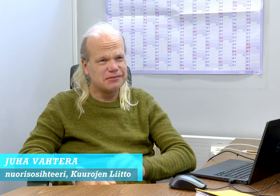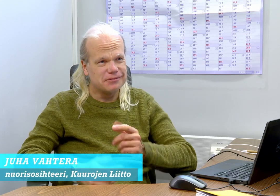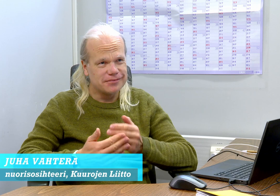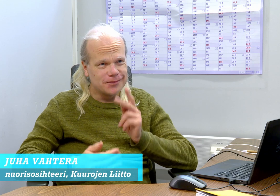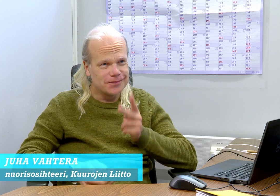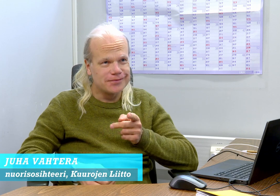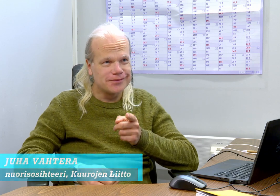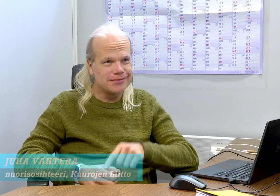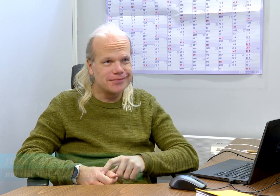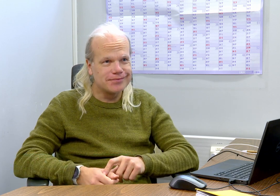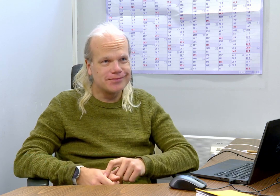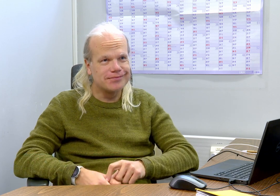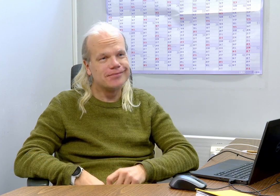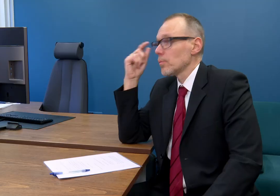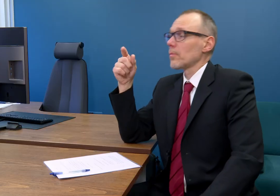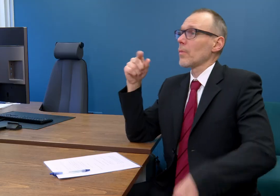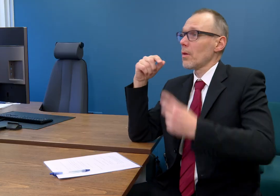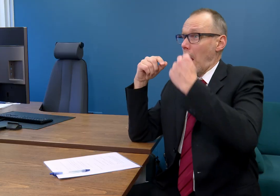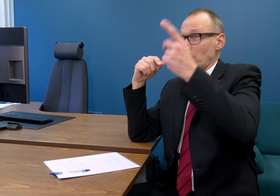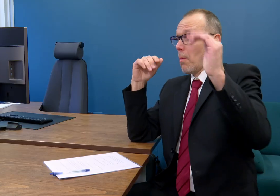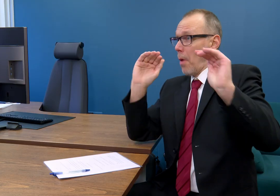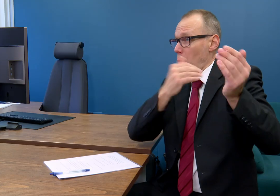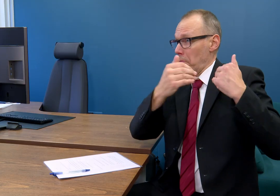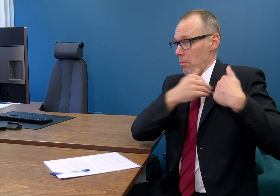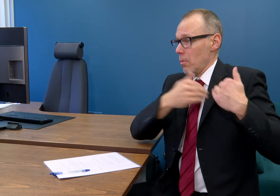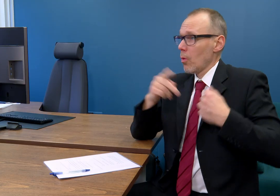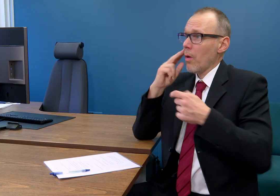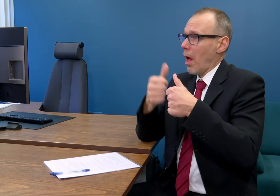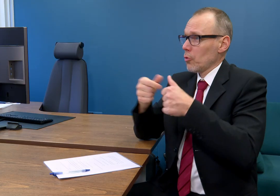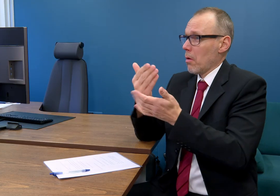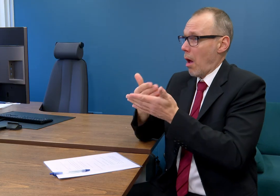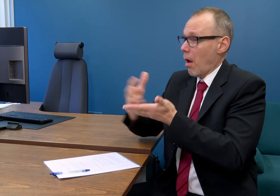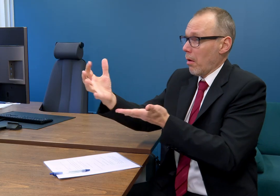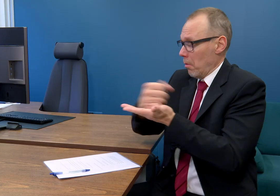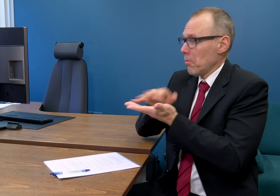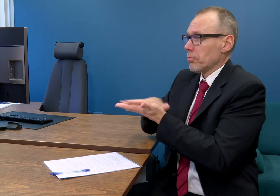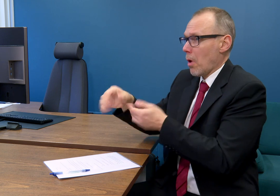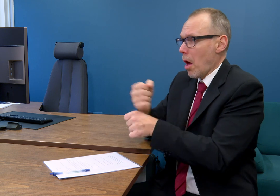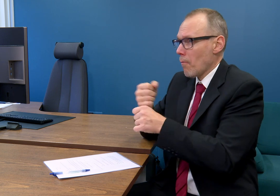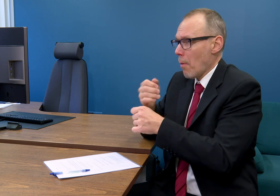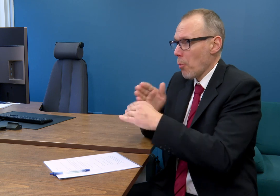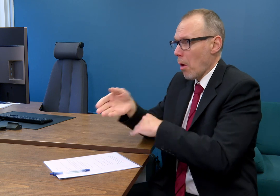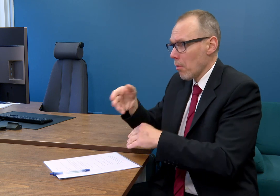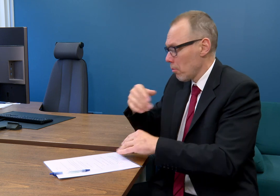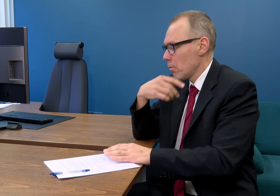Ai miten niin? Siihen teidän lahjoitusvaranne kuulemma kuluvat katsojapalautteen mukaan.